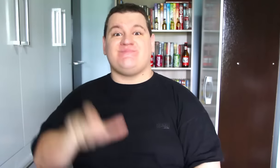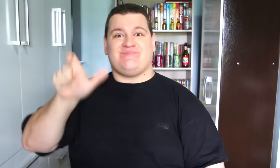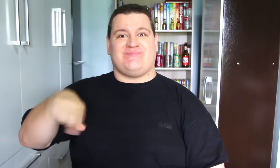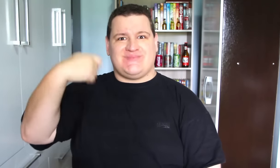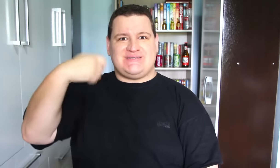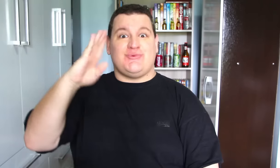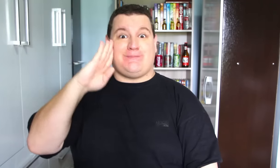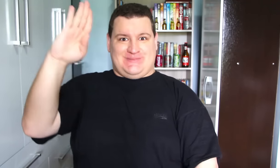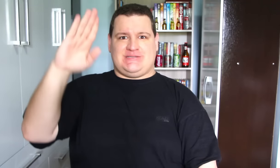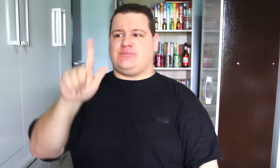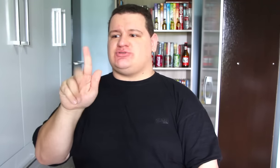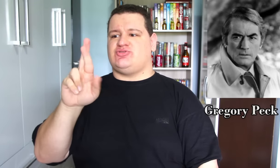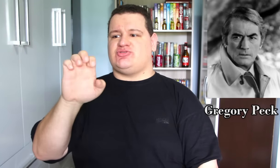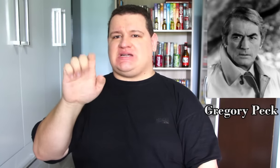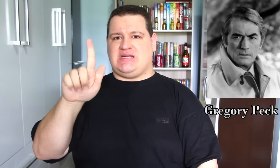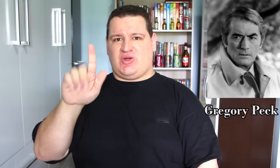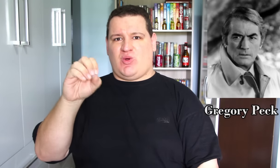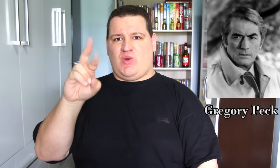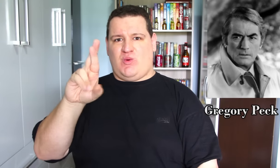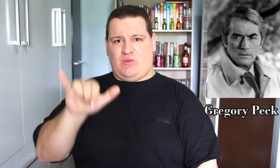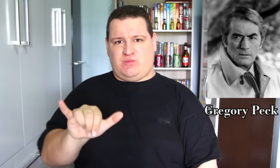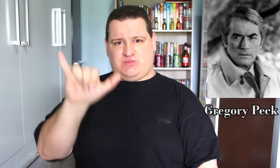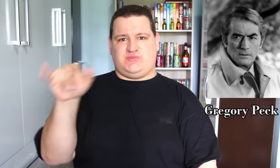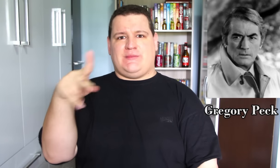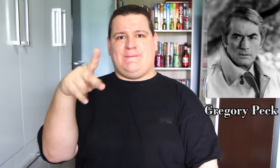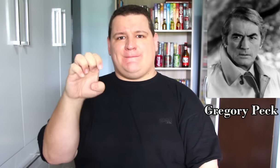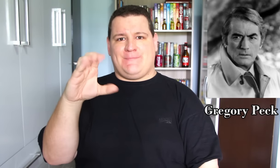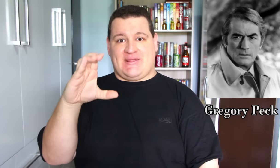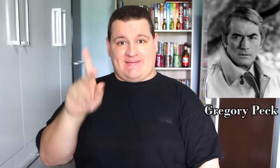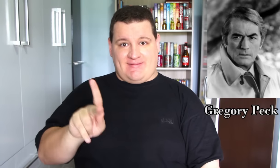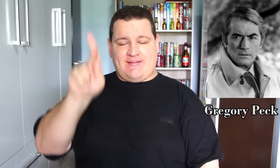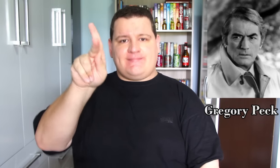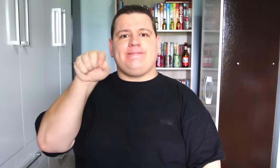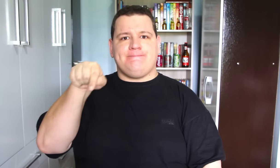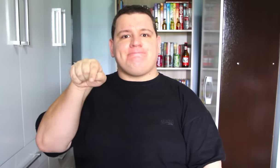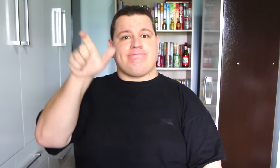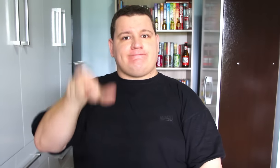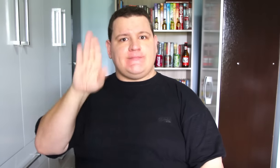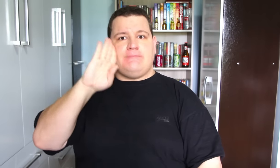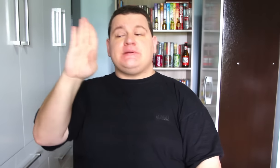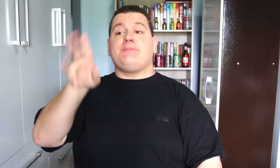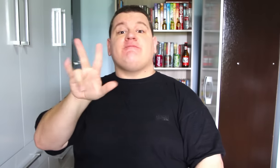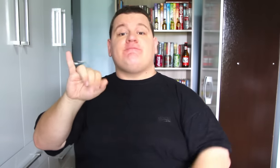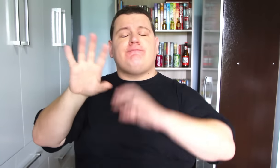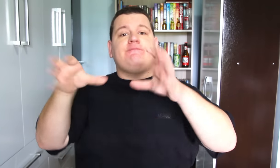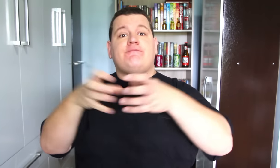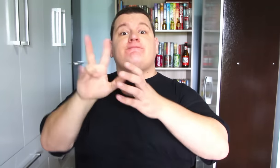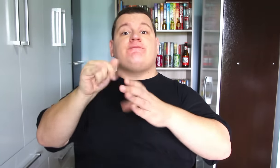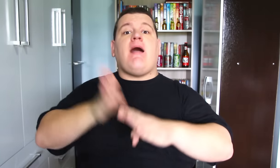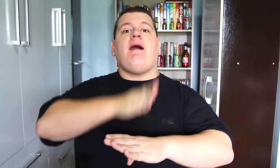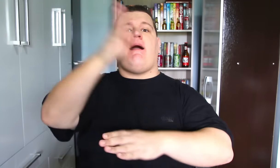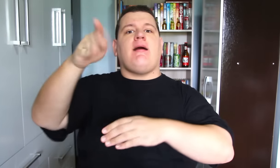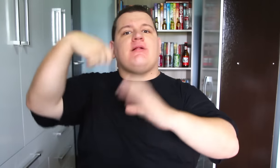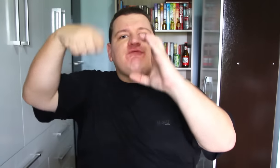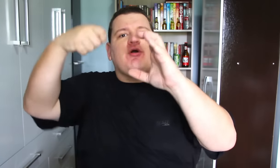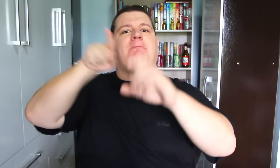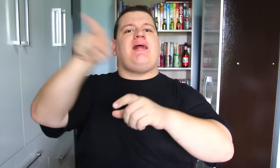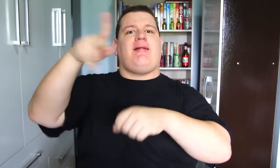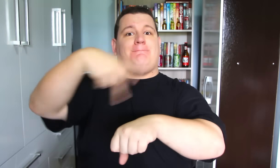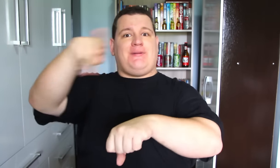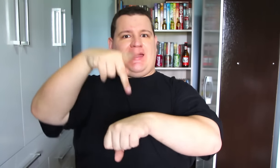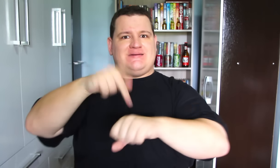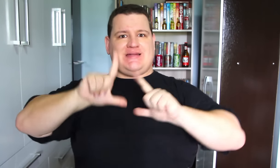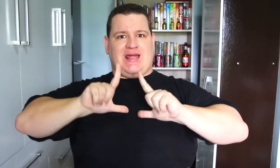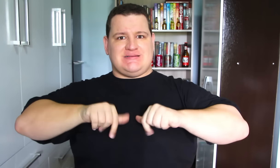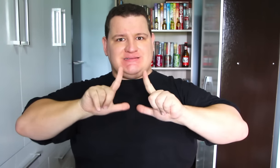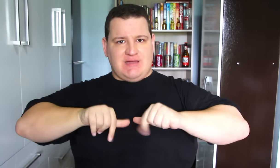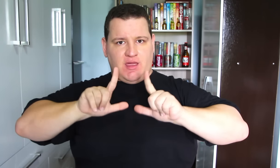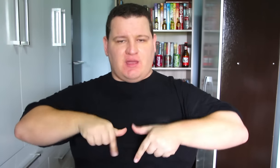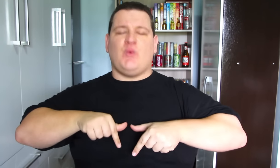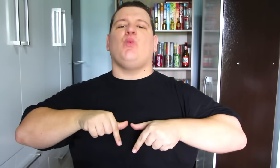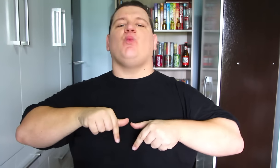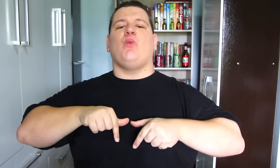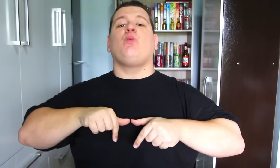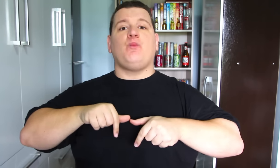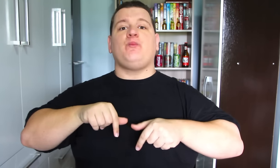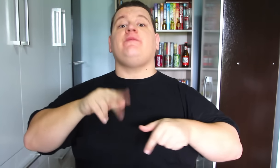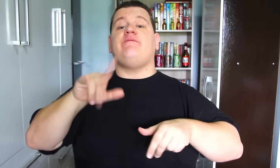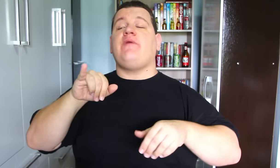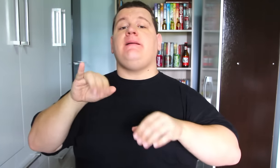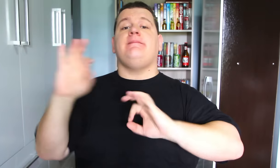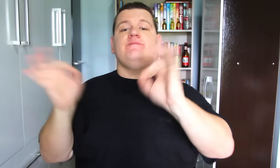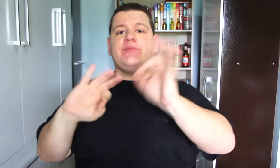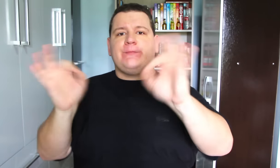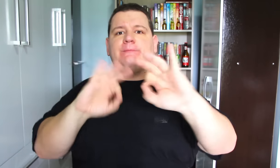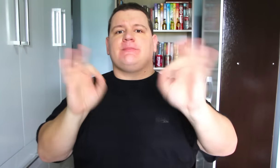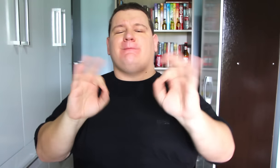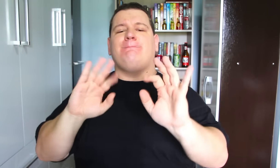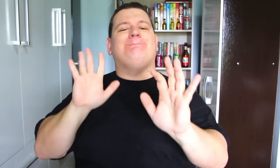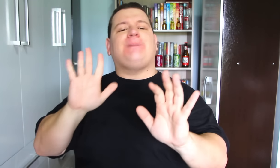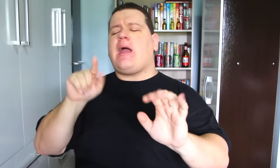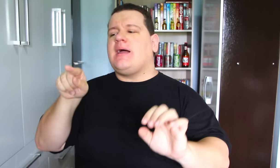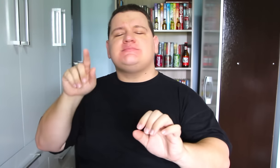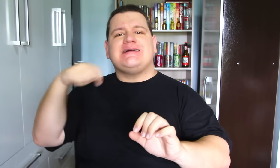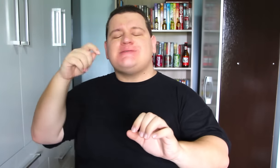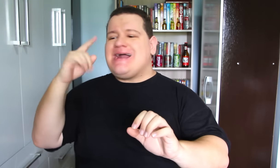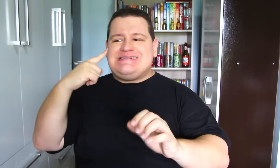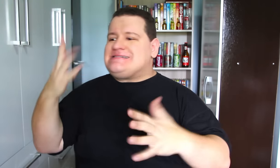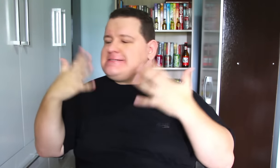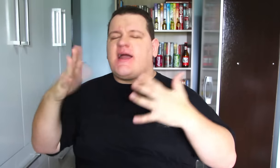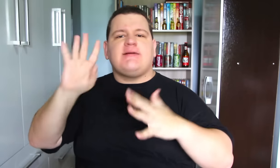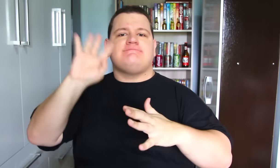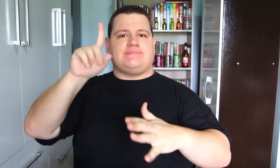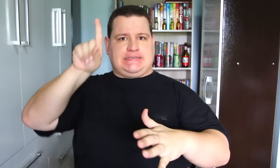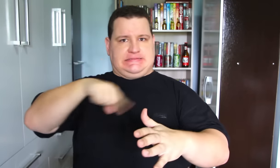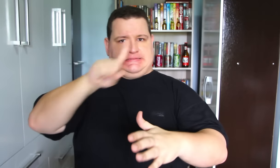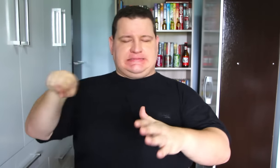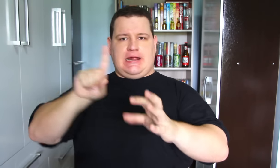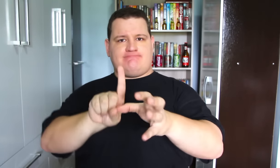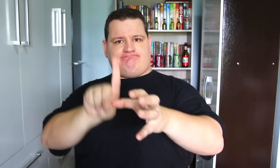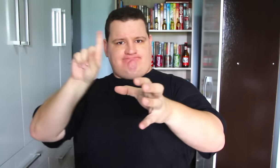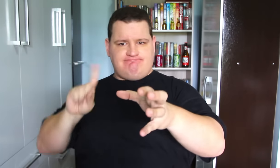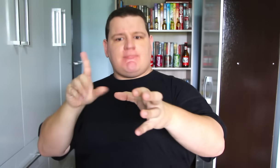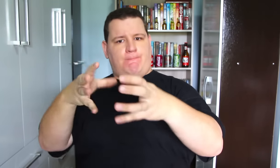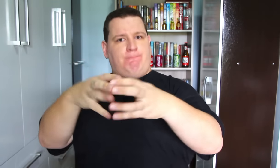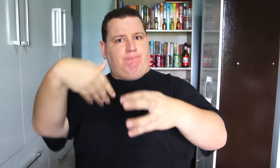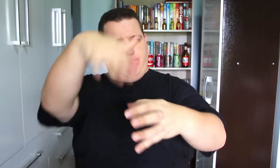Gregory Peck, o ator principal, iafazer uma viagem a Israel para filmagens, porém cancelou na última hora.